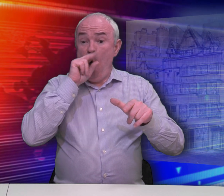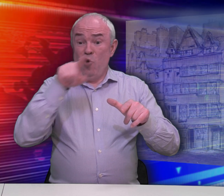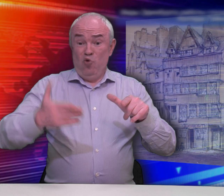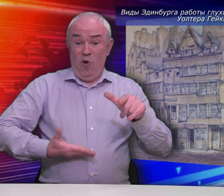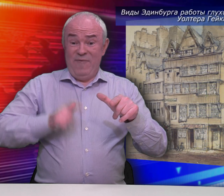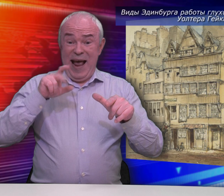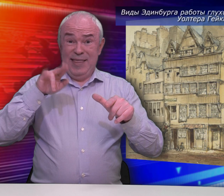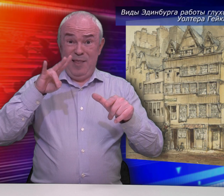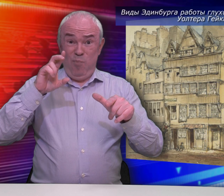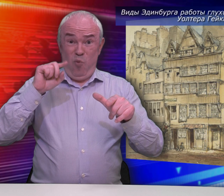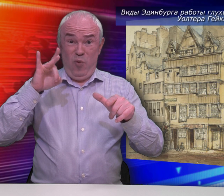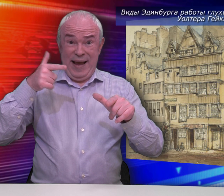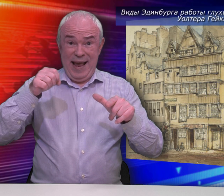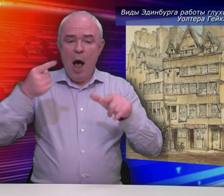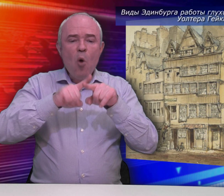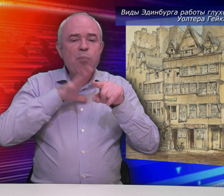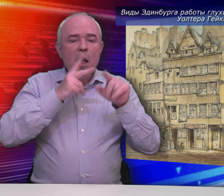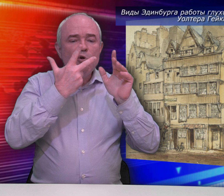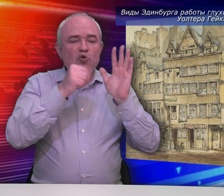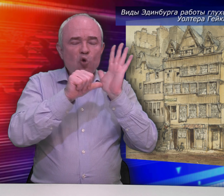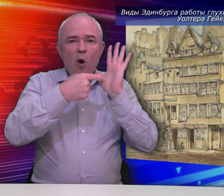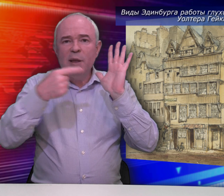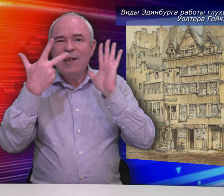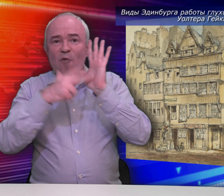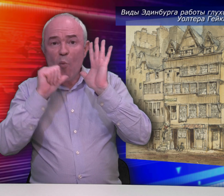С 1836 по 1838 год, когда Лоу жил в Эдинбурге,